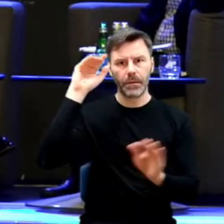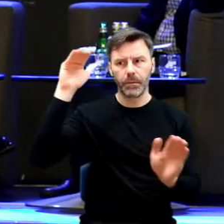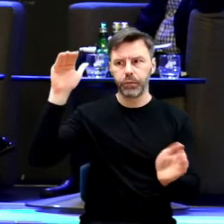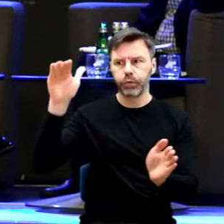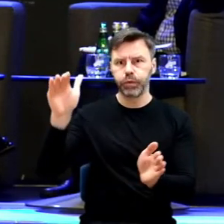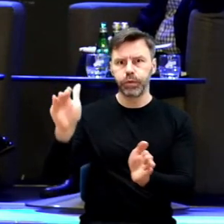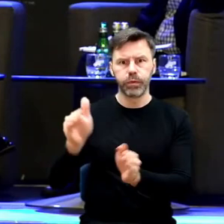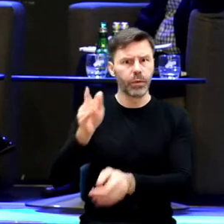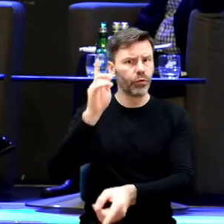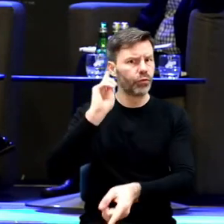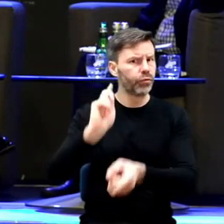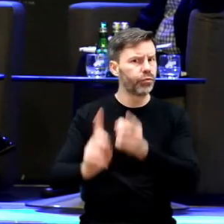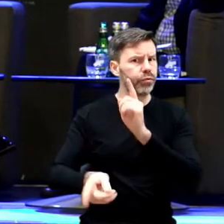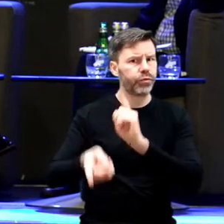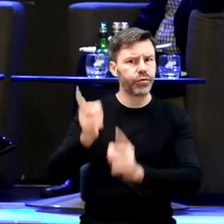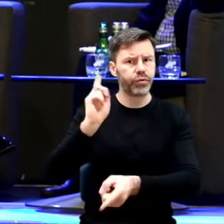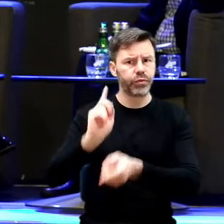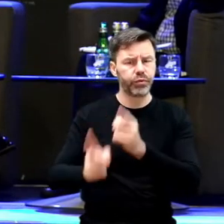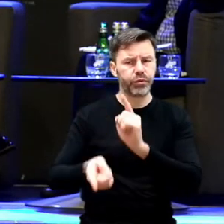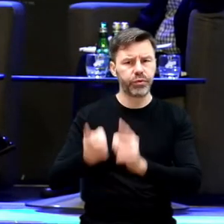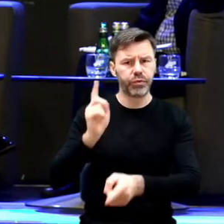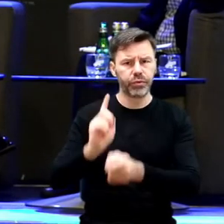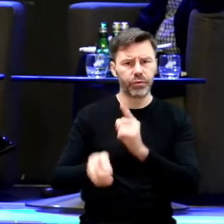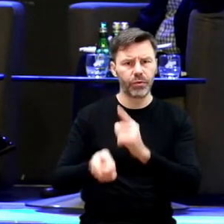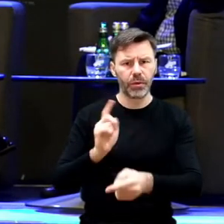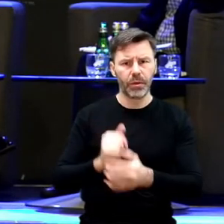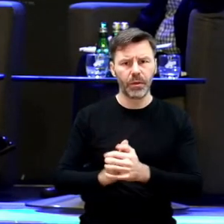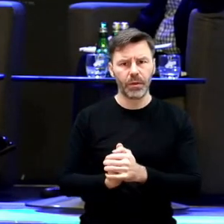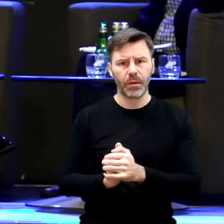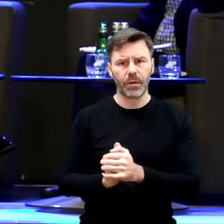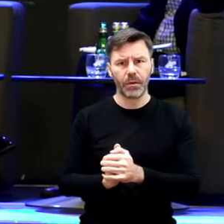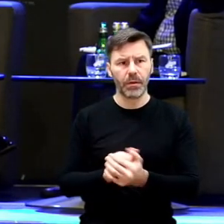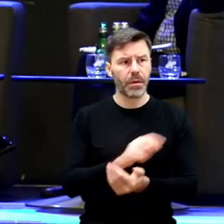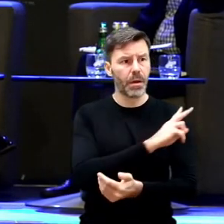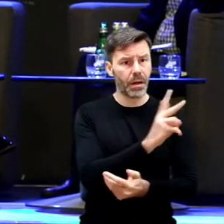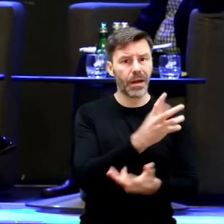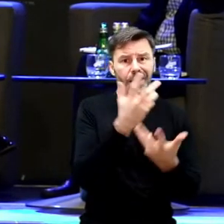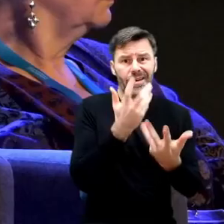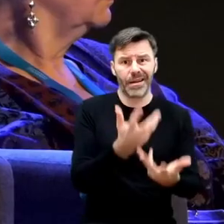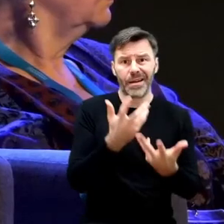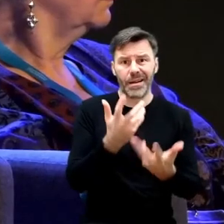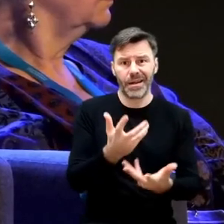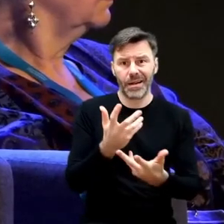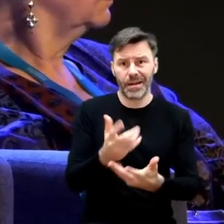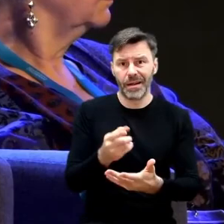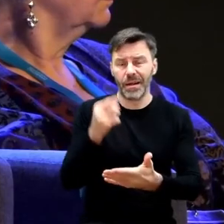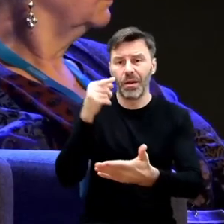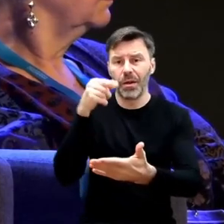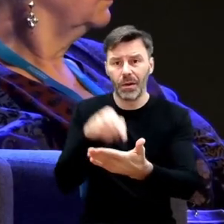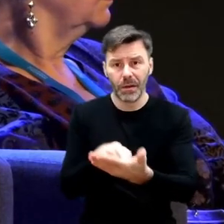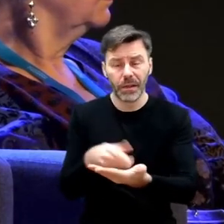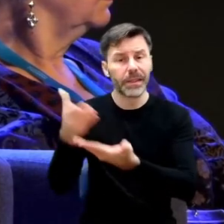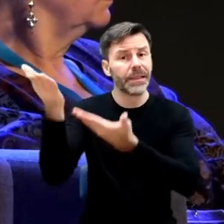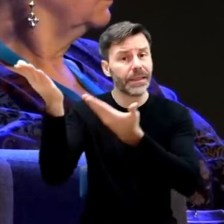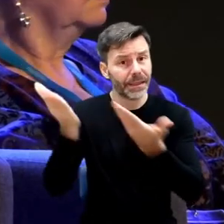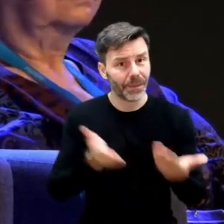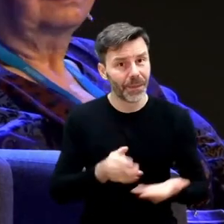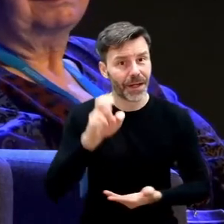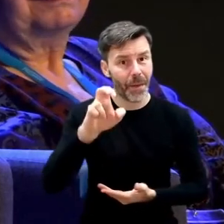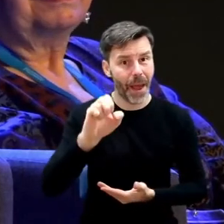Miejsce, w którym każdy chciałby zamieszkać, jak nie był, zapraszam, żeby zwiedzić,